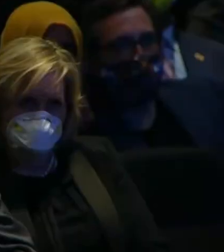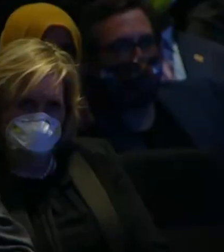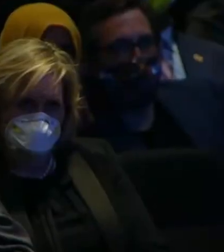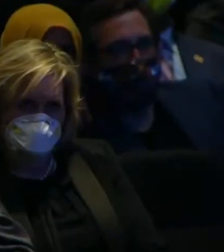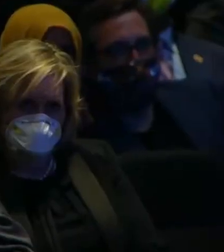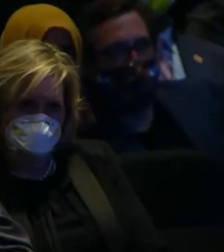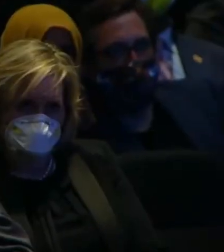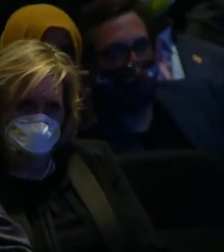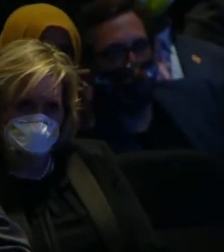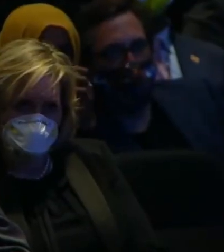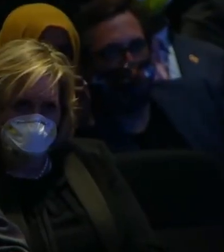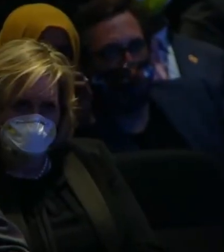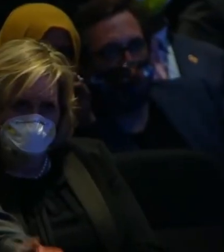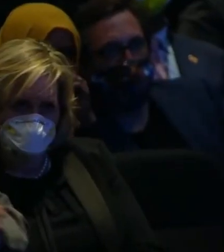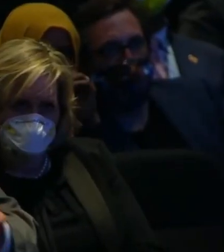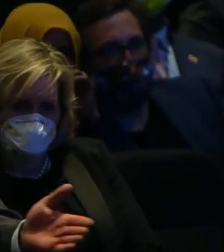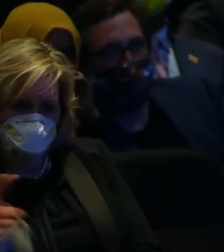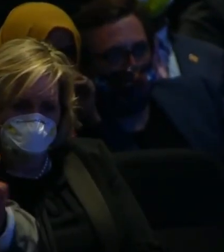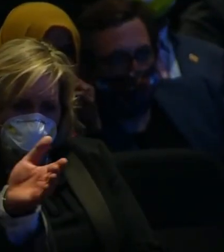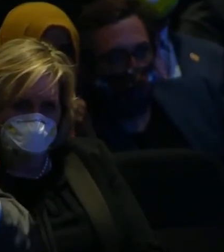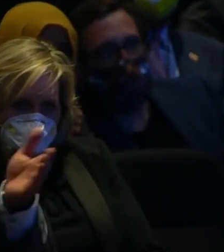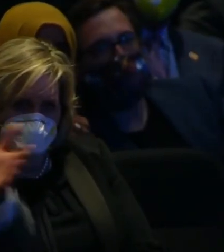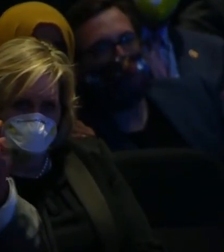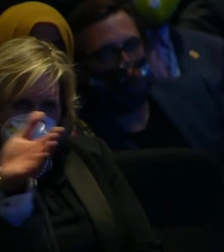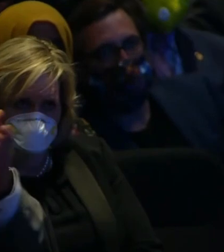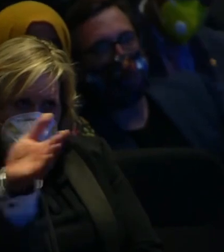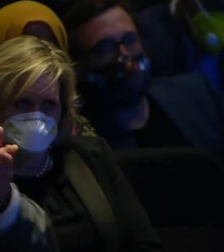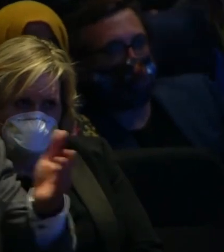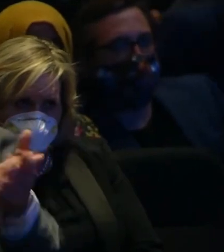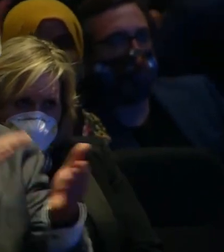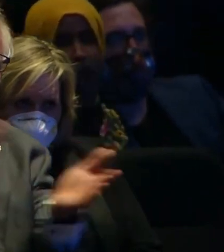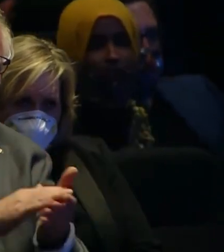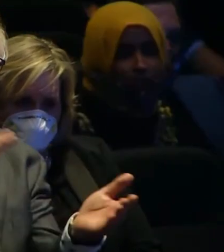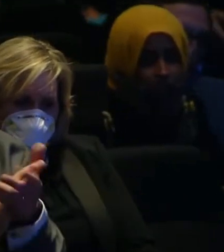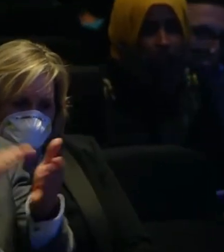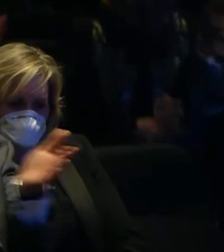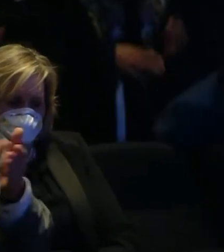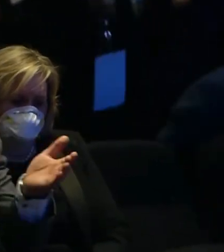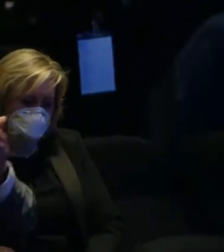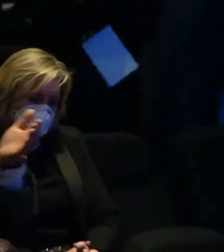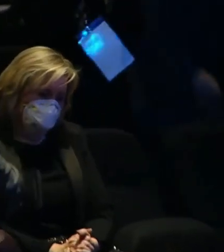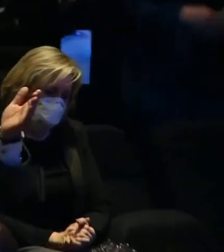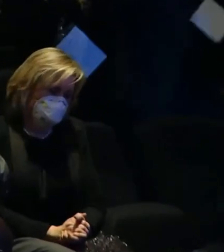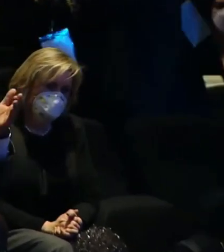och förstå dess troliga orsak , och därför tar det lång tid för er att göra något åt det ni sett